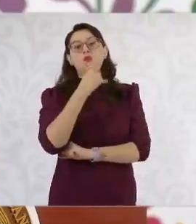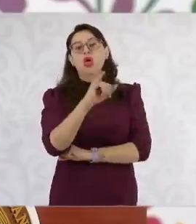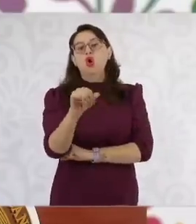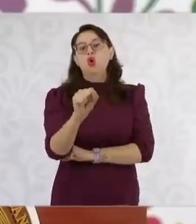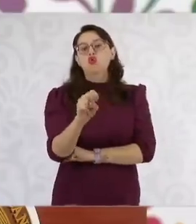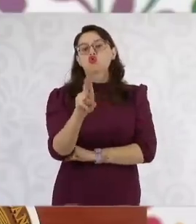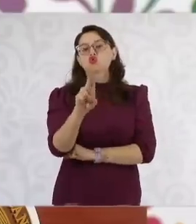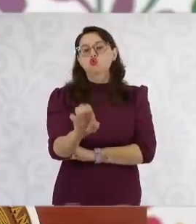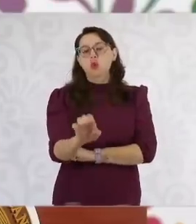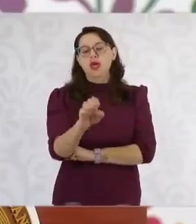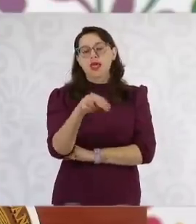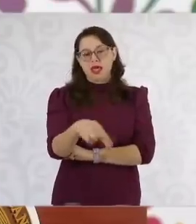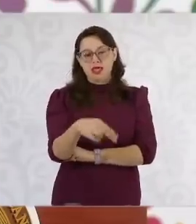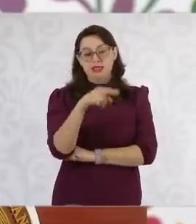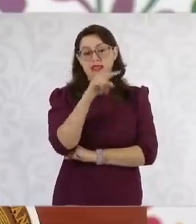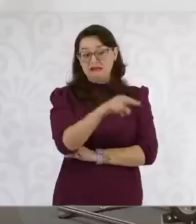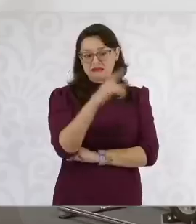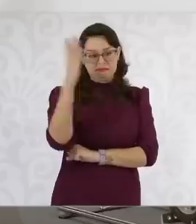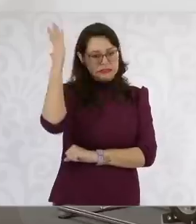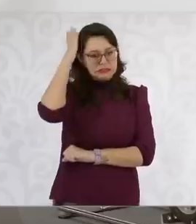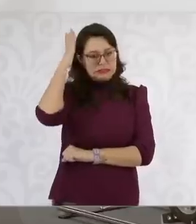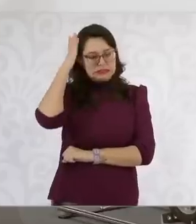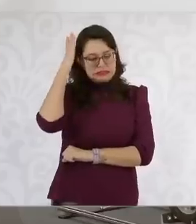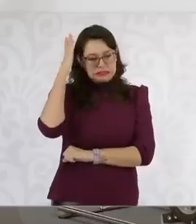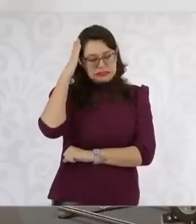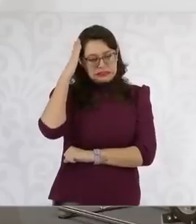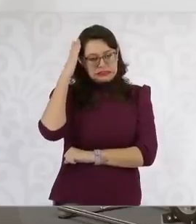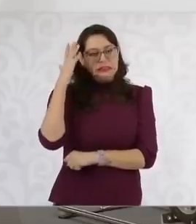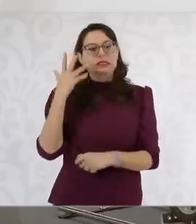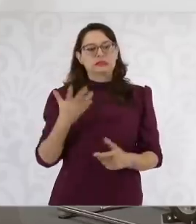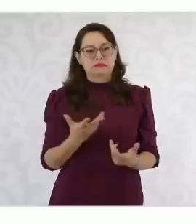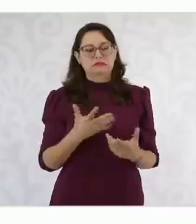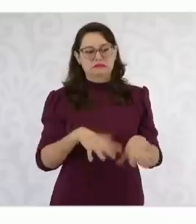generadores de violencia en la entidad esta acción se realizó en coordinación con el gobierno del